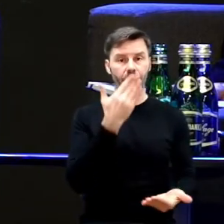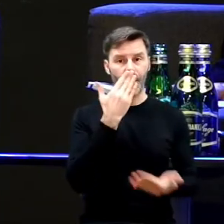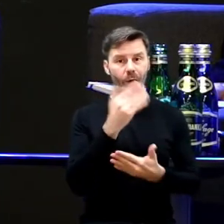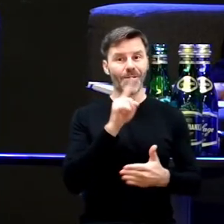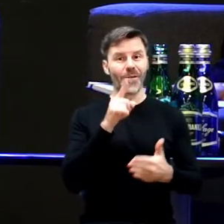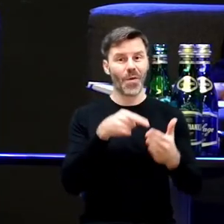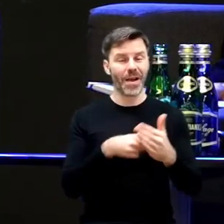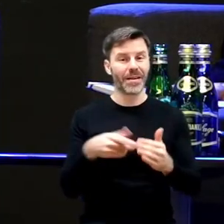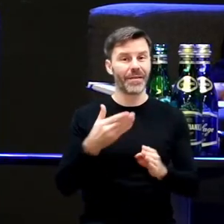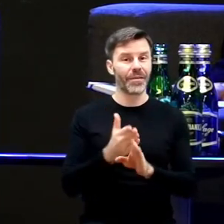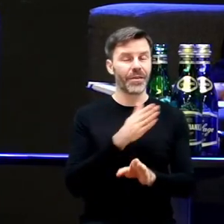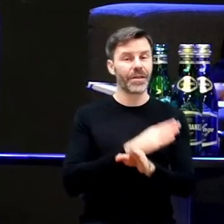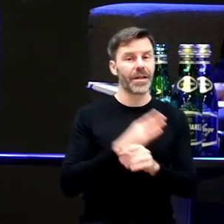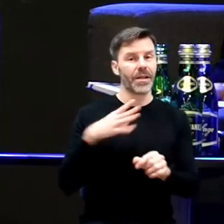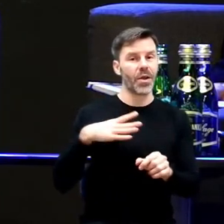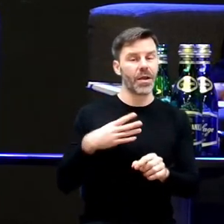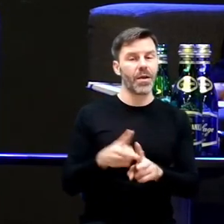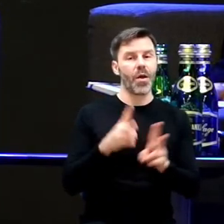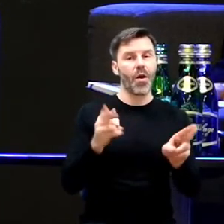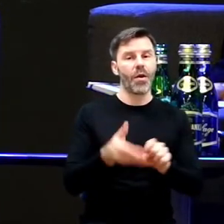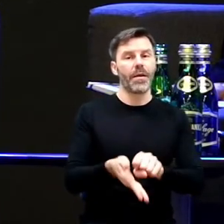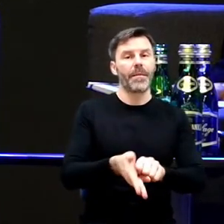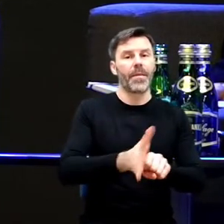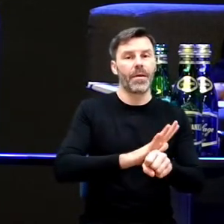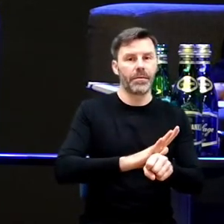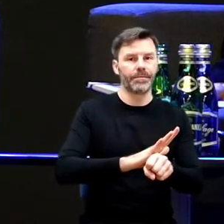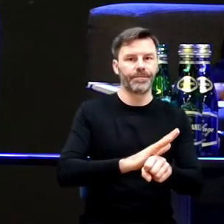jak bardzo potrzebujemy terenów otwartych,